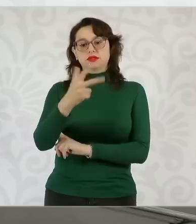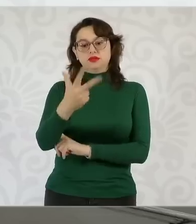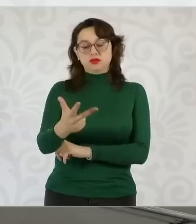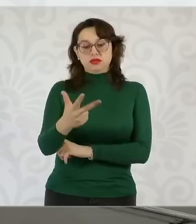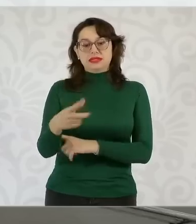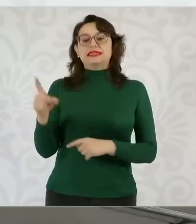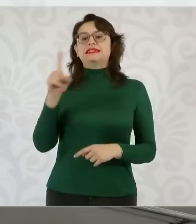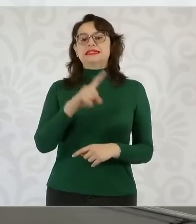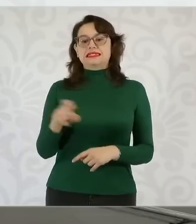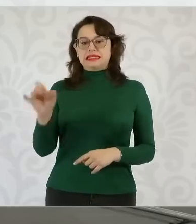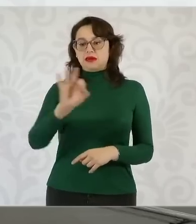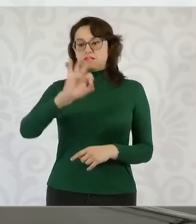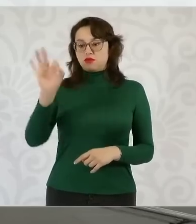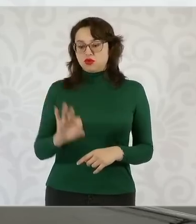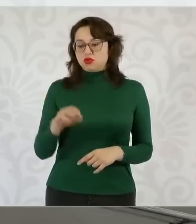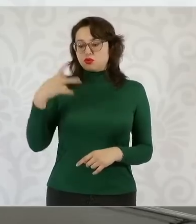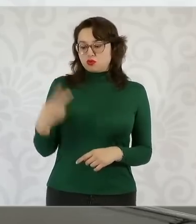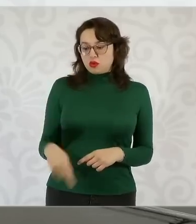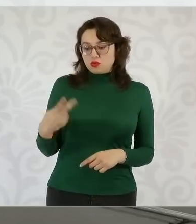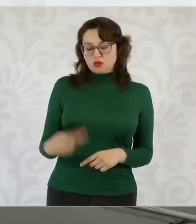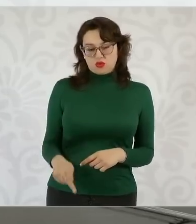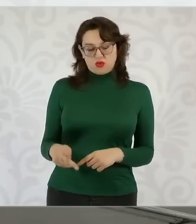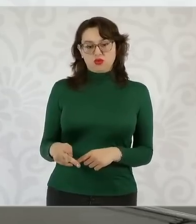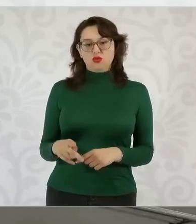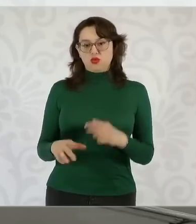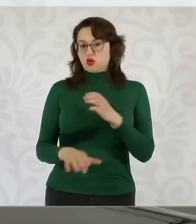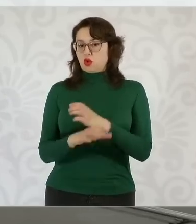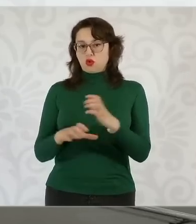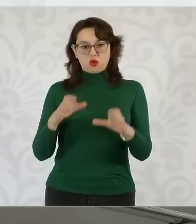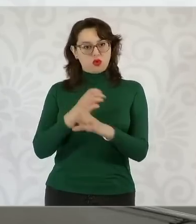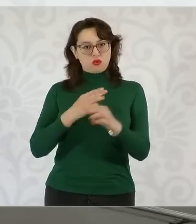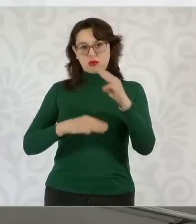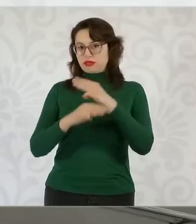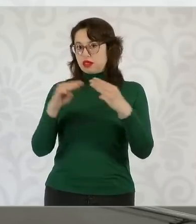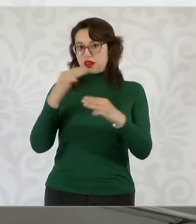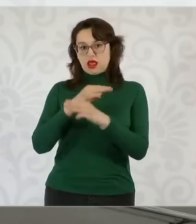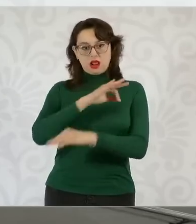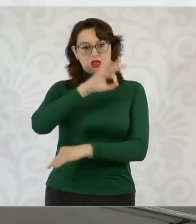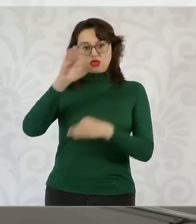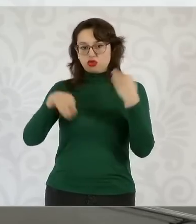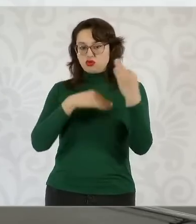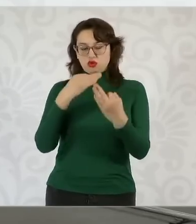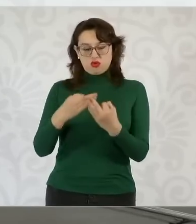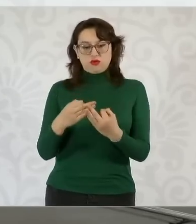100% de la proveeduría nacional de todo Home Depot Entonces le daríamos la palabra a José